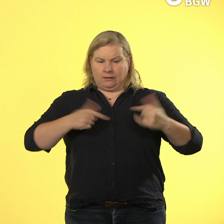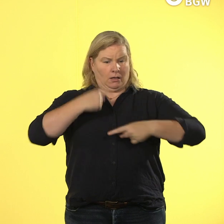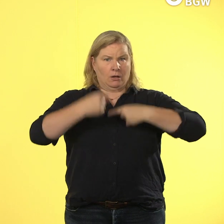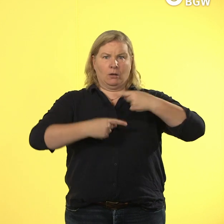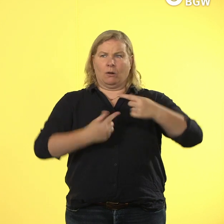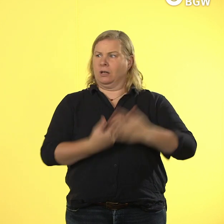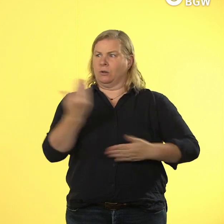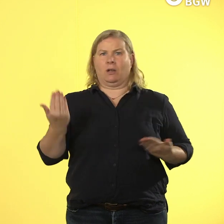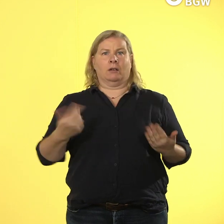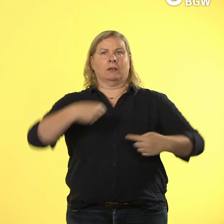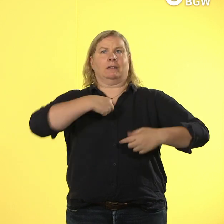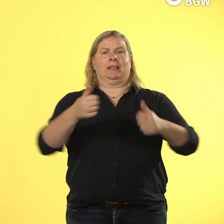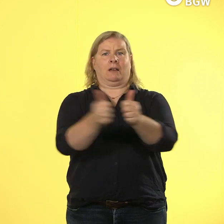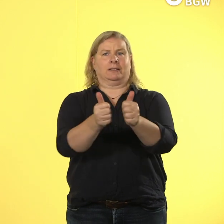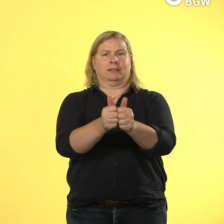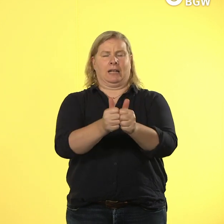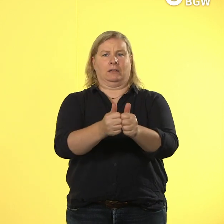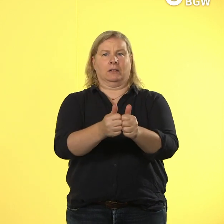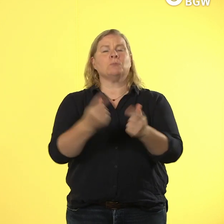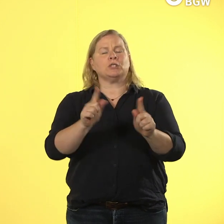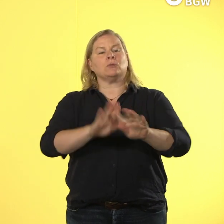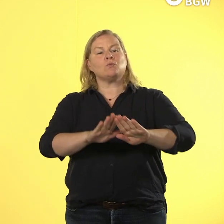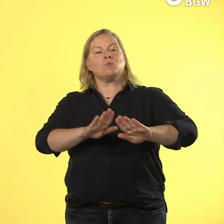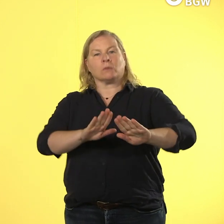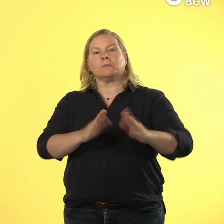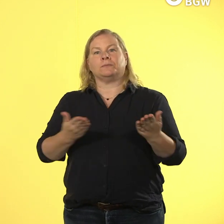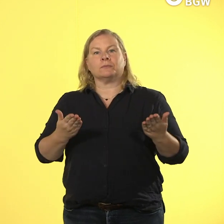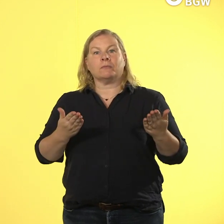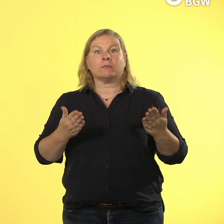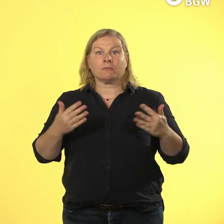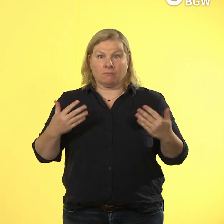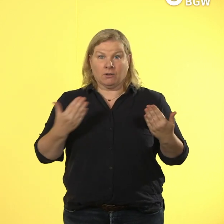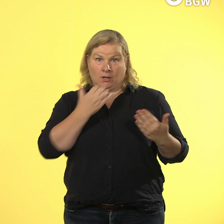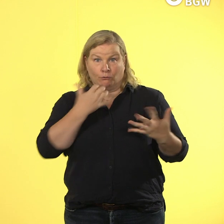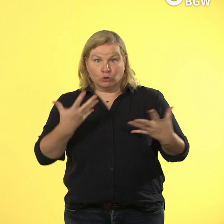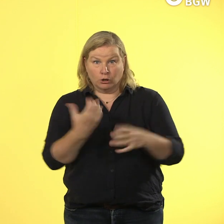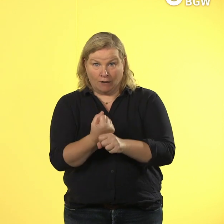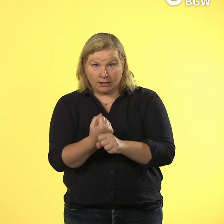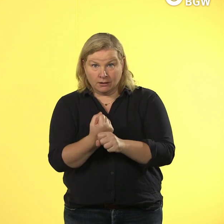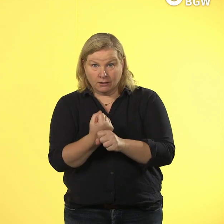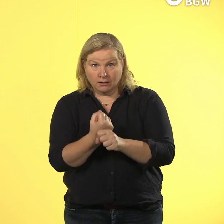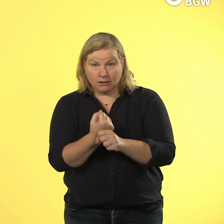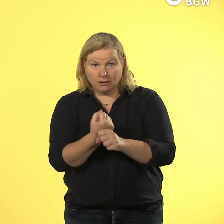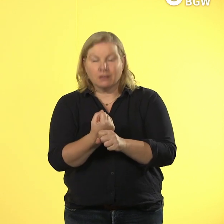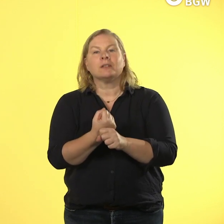Wenn wir das irgendwie hinkriegen wollen, dann müssen wir unbewusste Hindernisse aus dem Weg räumen. Und denken Sie dran,